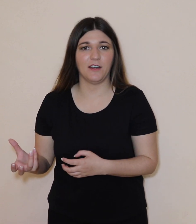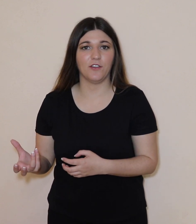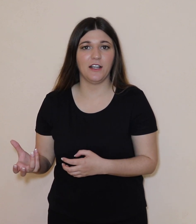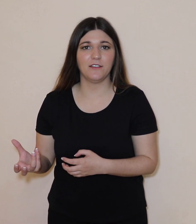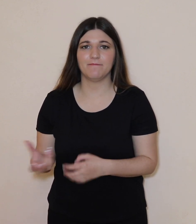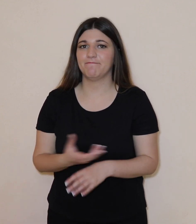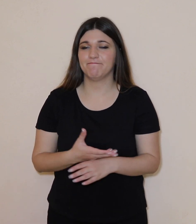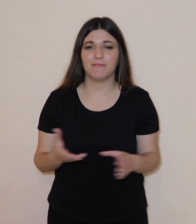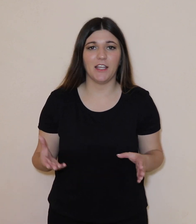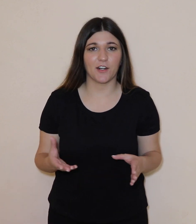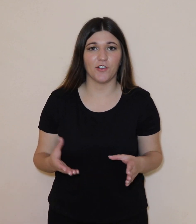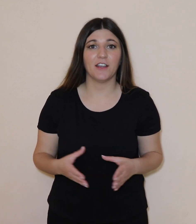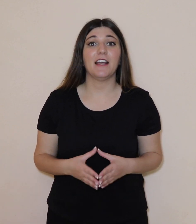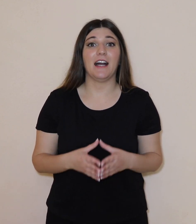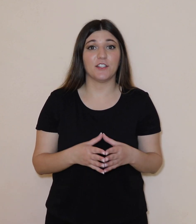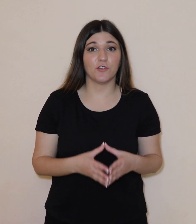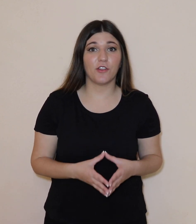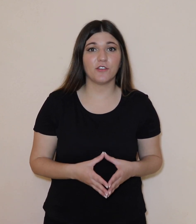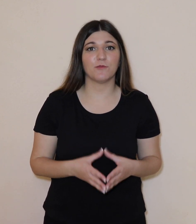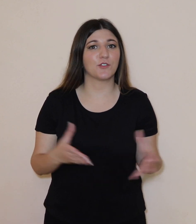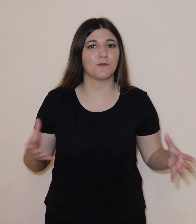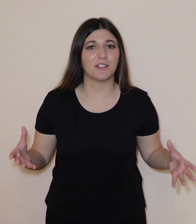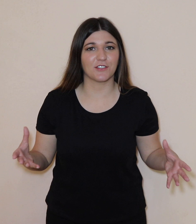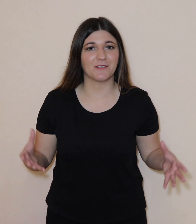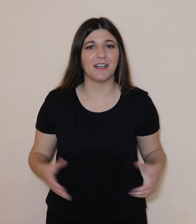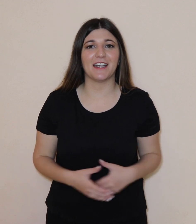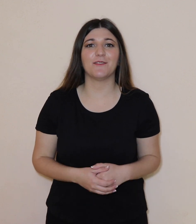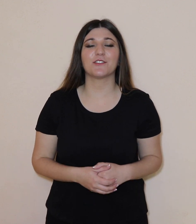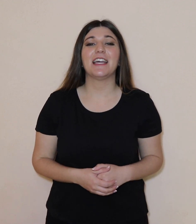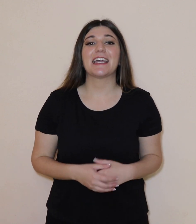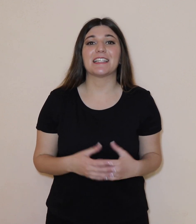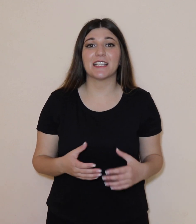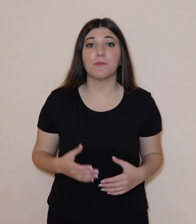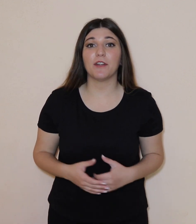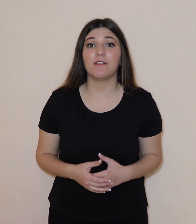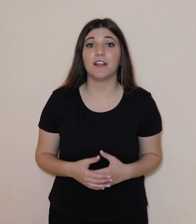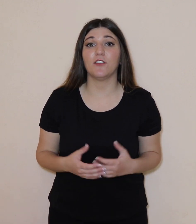en oral? Error: hay sordos -muchos más de los que imaginamos- que sí que pueden hablar en